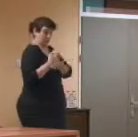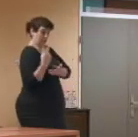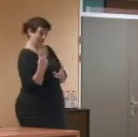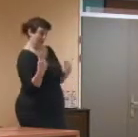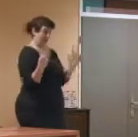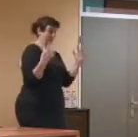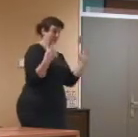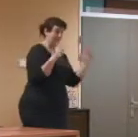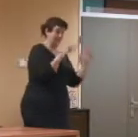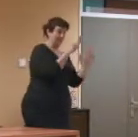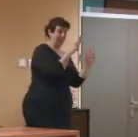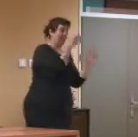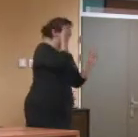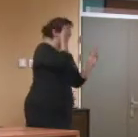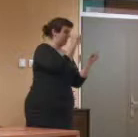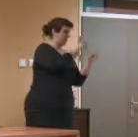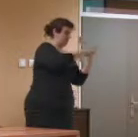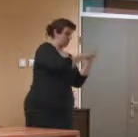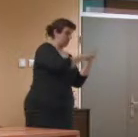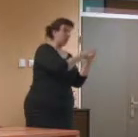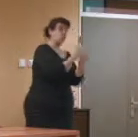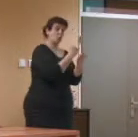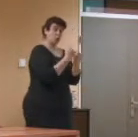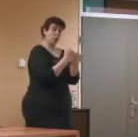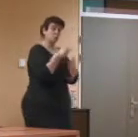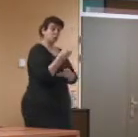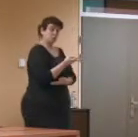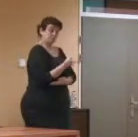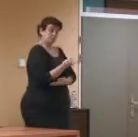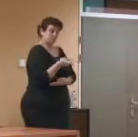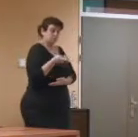fitosanitarios y en varias empresas. Vicente Vilar y su esposa discuten